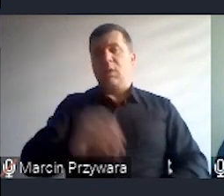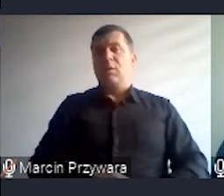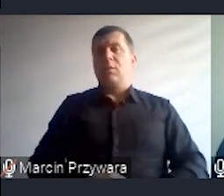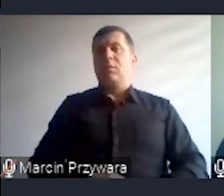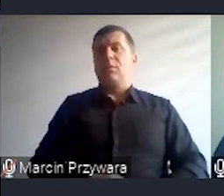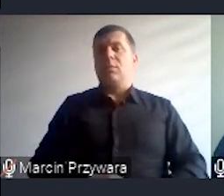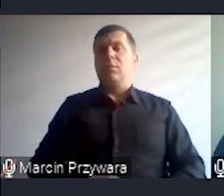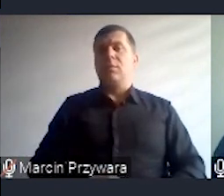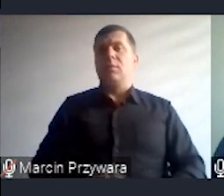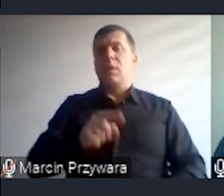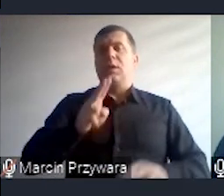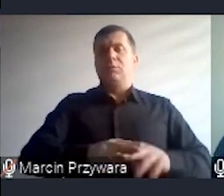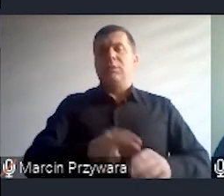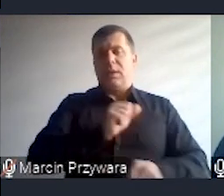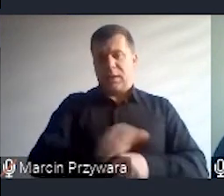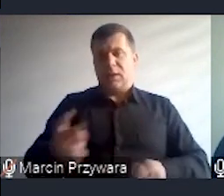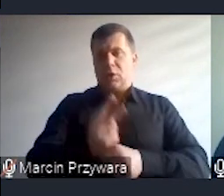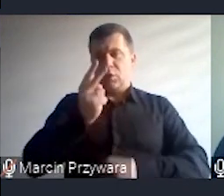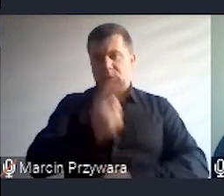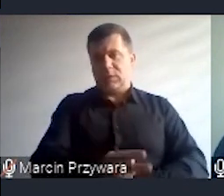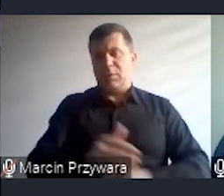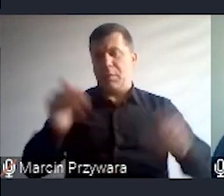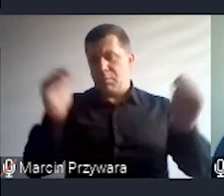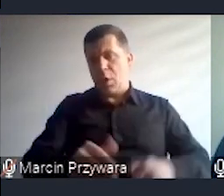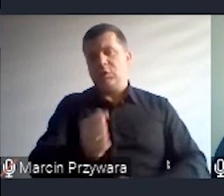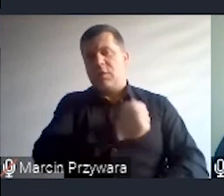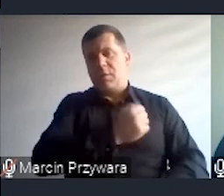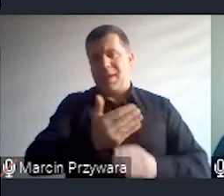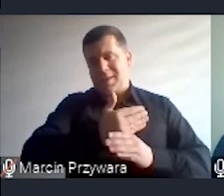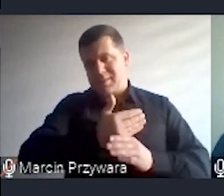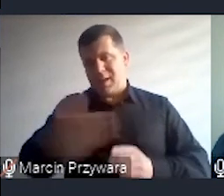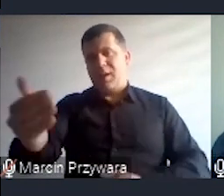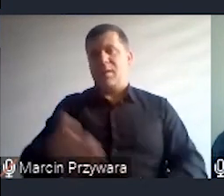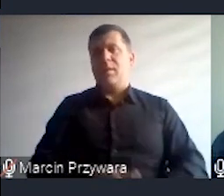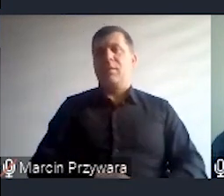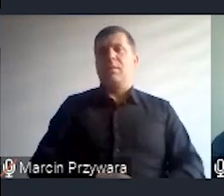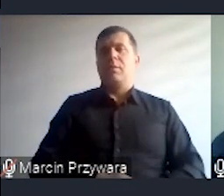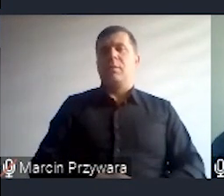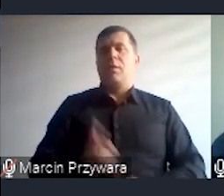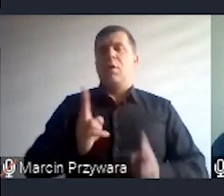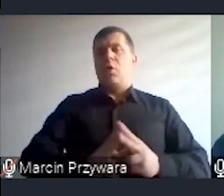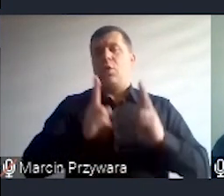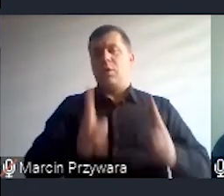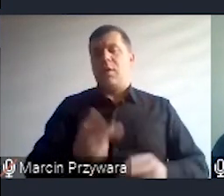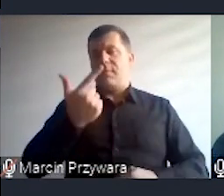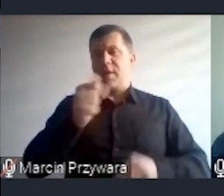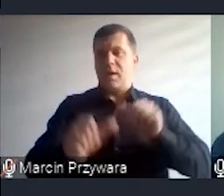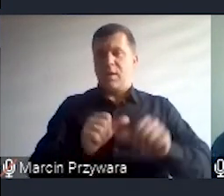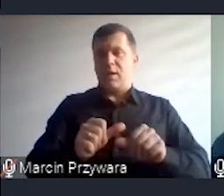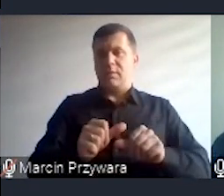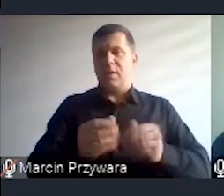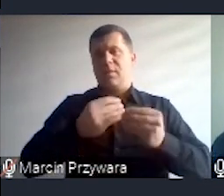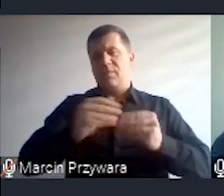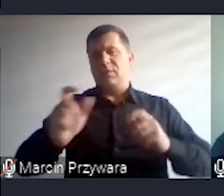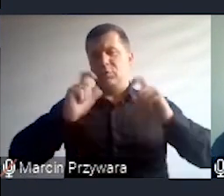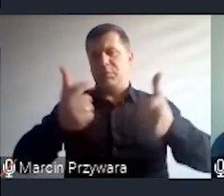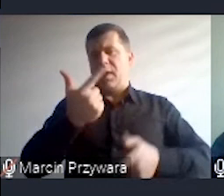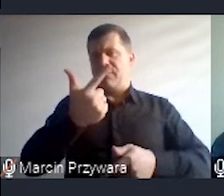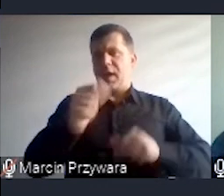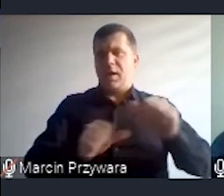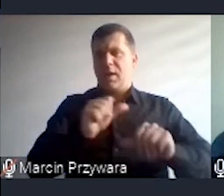że ten sprzęt jest dostępny, że można go wypożyczać dalej i w okresie 2 lat, w większości wypadków to są 2 lata,